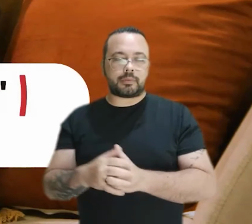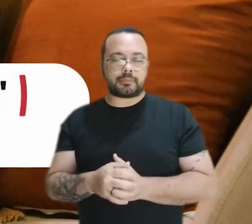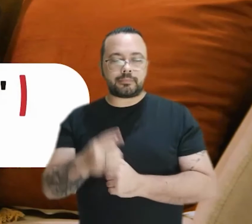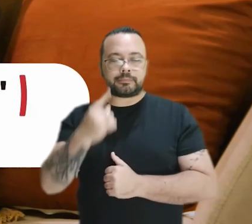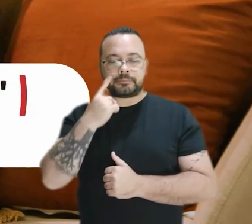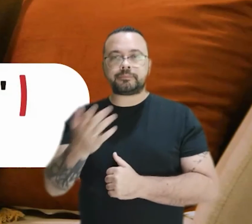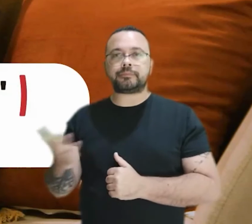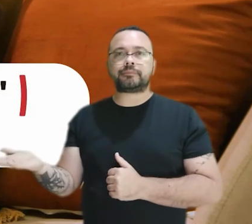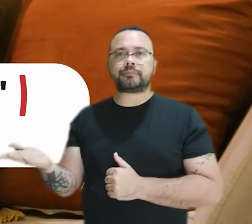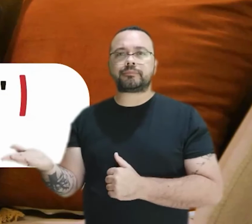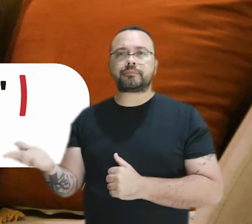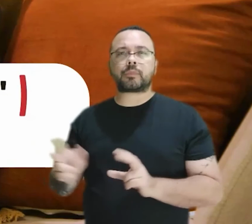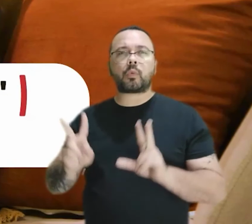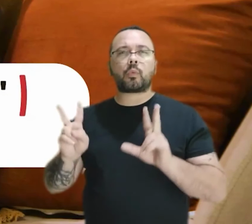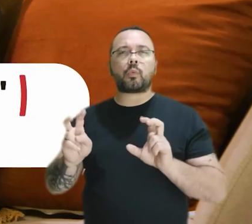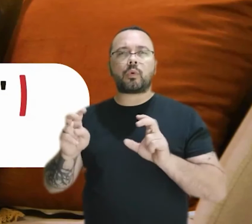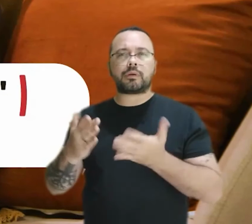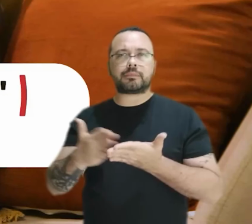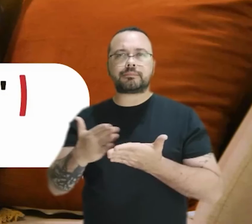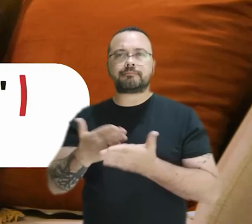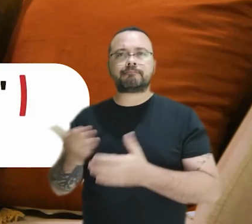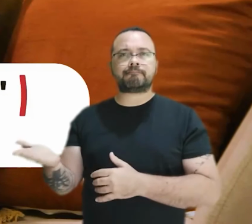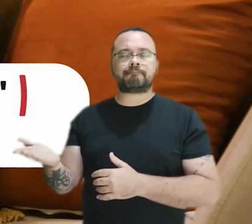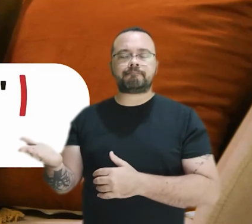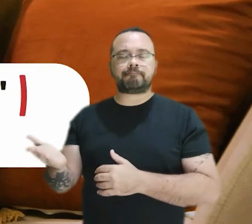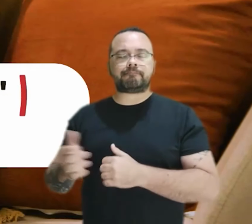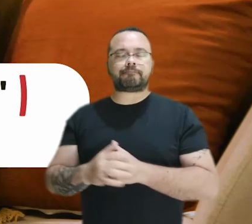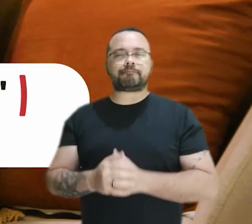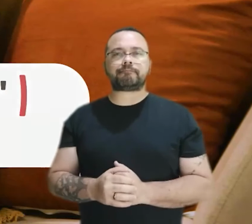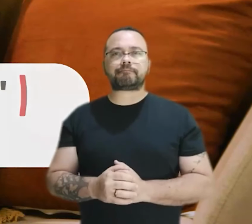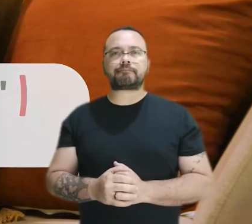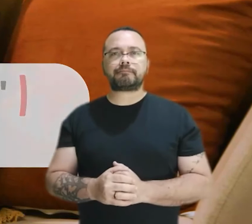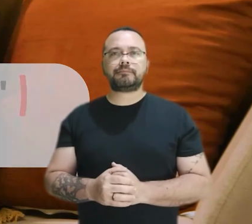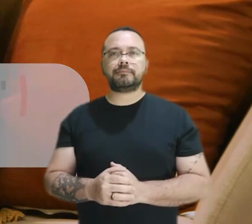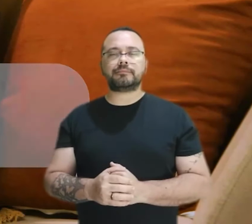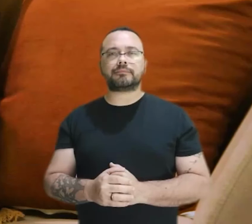"A água é uma máquina do tempo". É um... uma coleção,